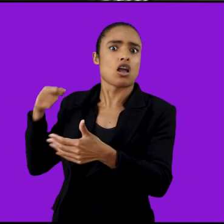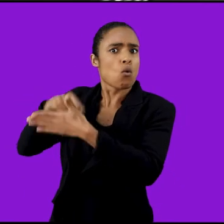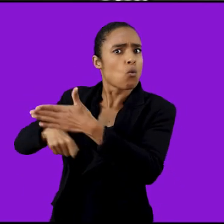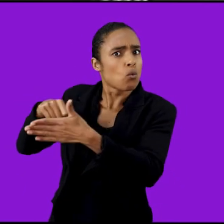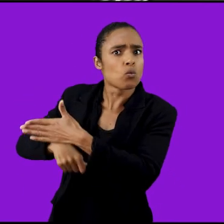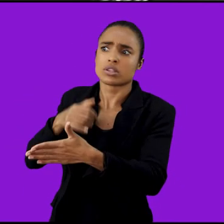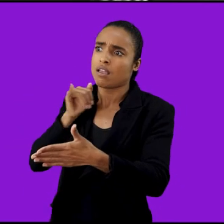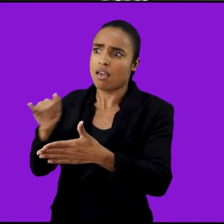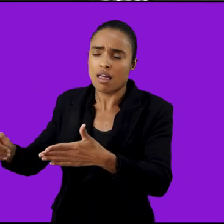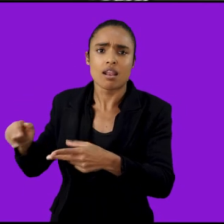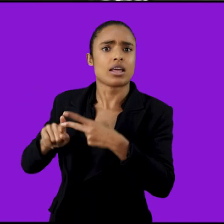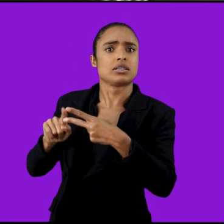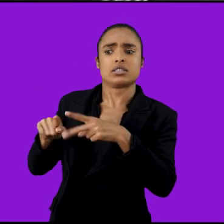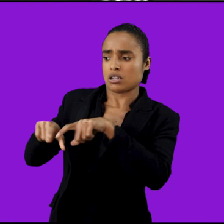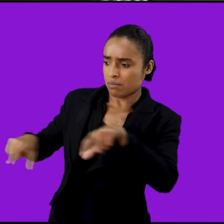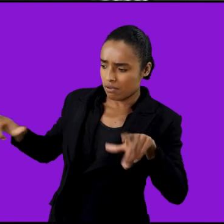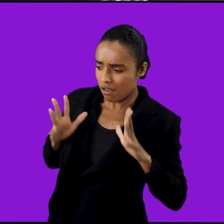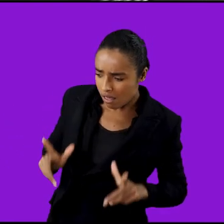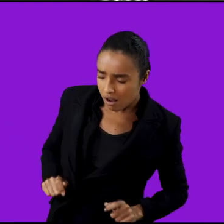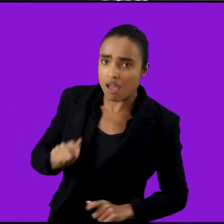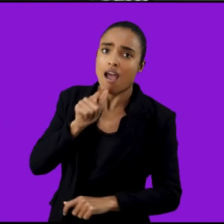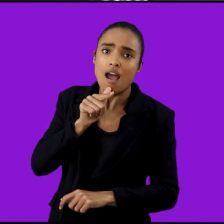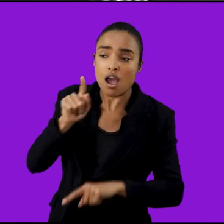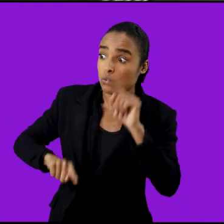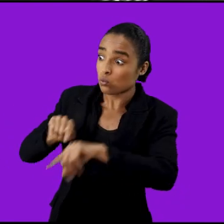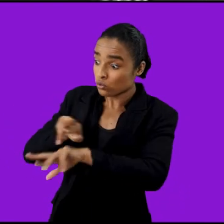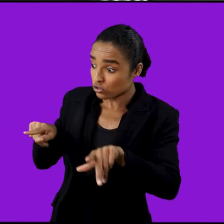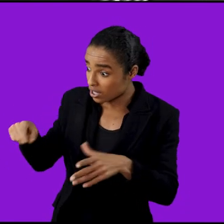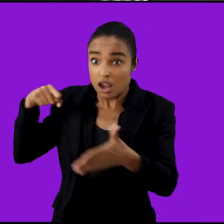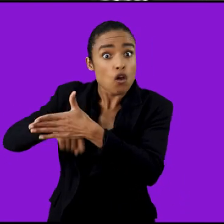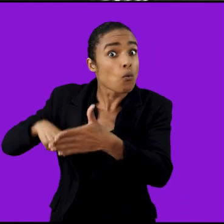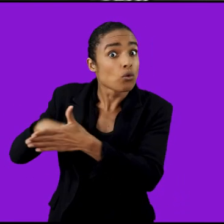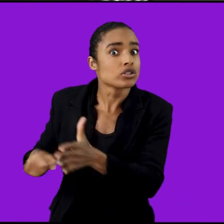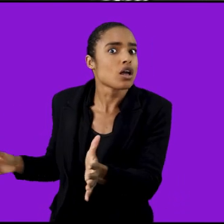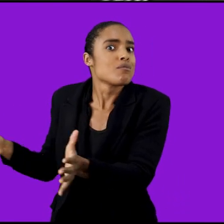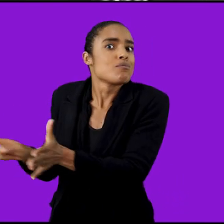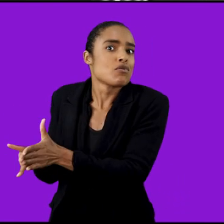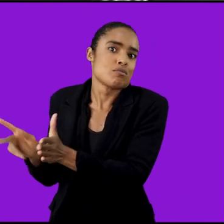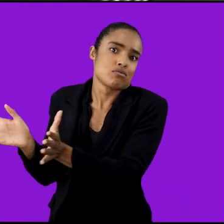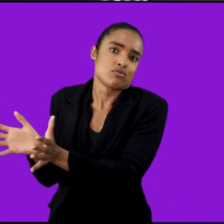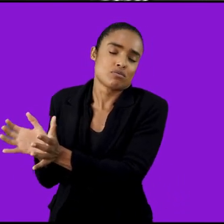lutaram pra ter energia elétrica, eles lutaram pro sistema de saneamento. Tudo isso foi conquista deles, entendeu? Sim